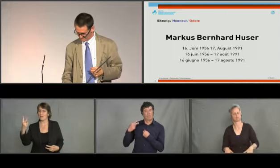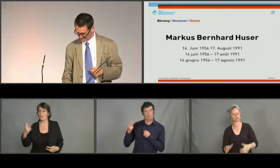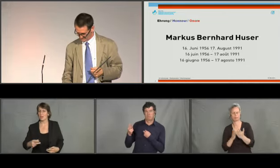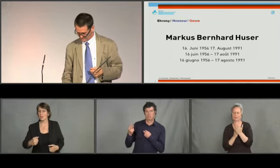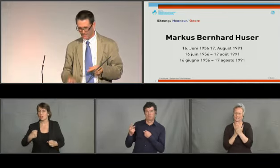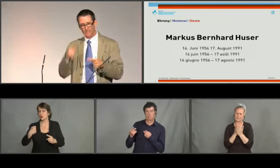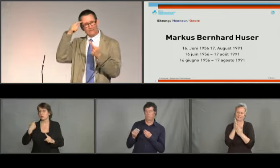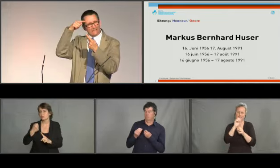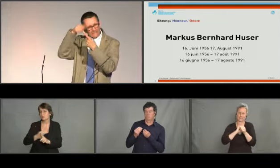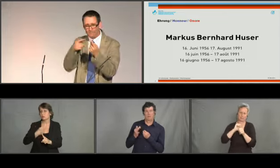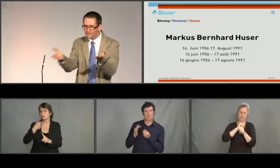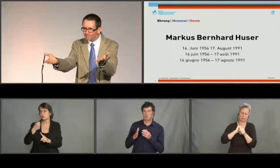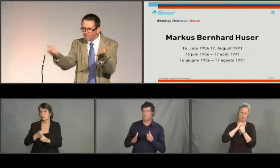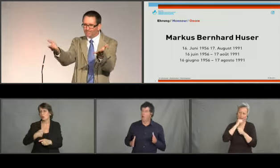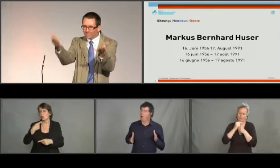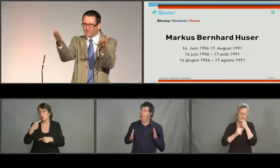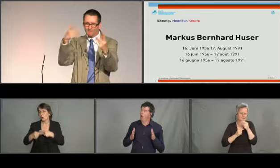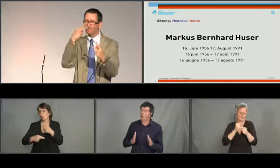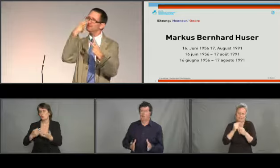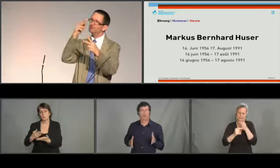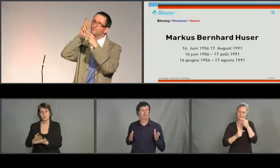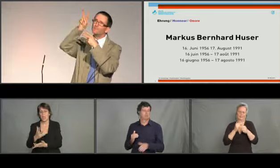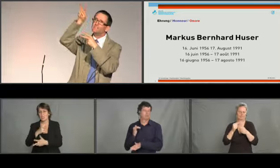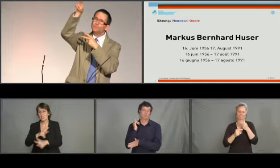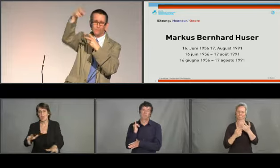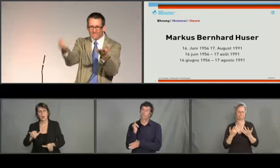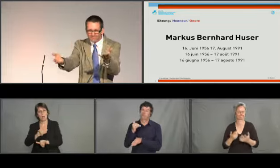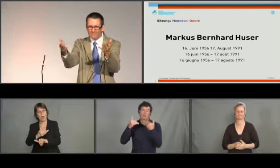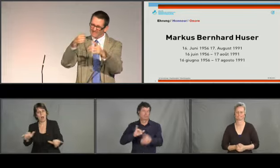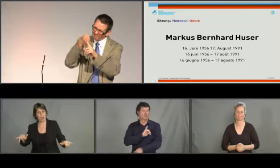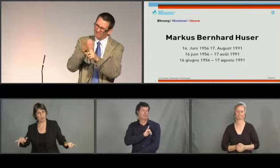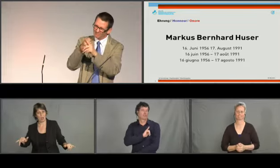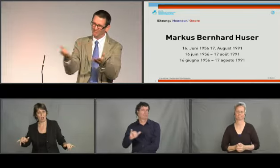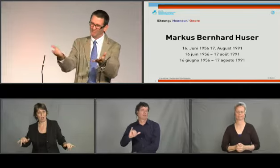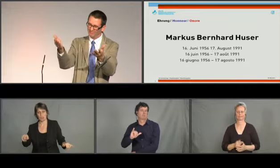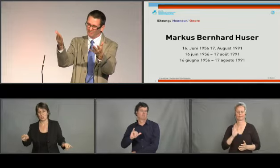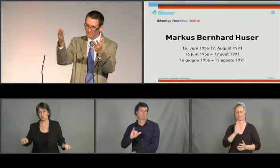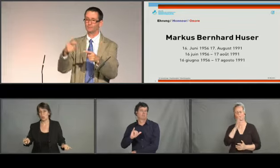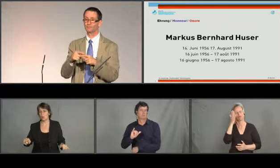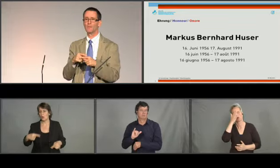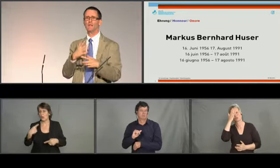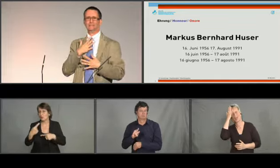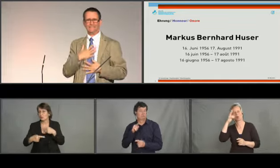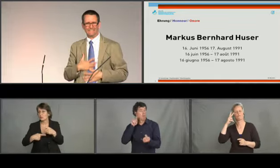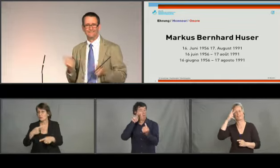dem er sich nicht abhalten liess. Seine Vision hatte er immer verfolgt und hat